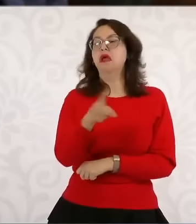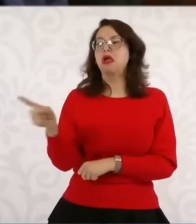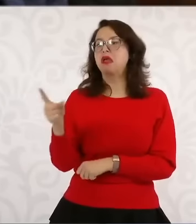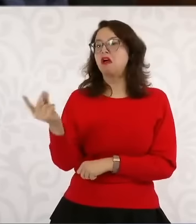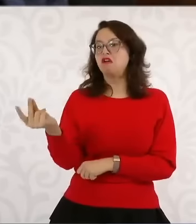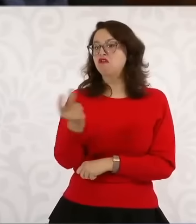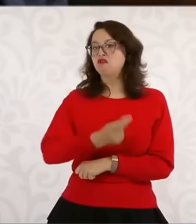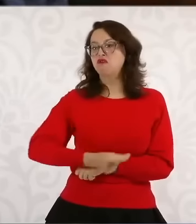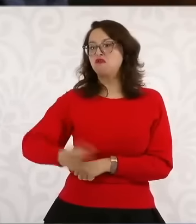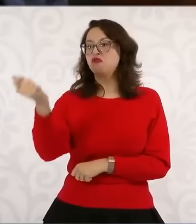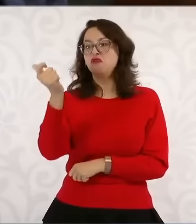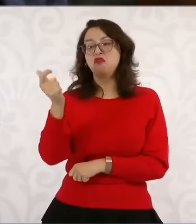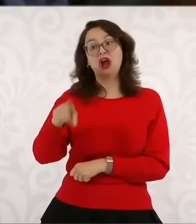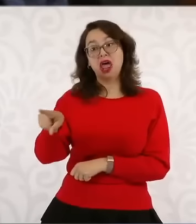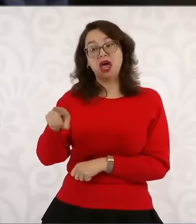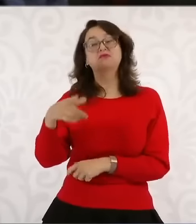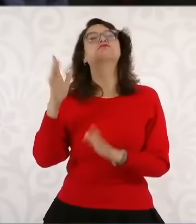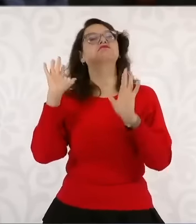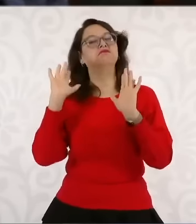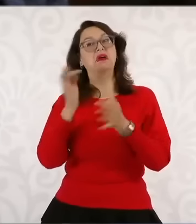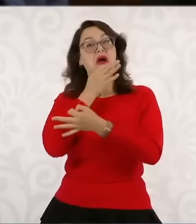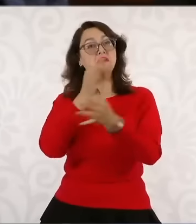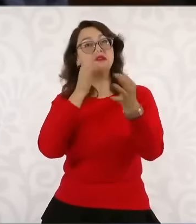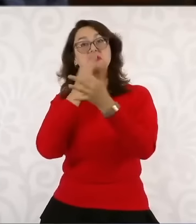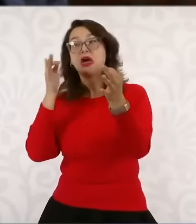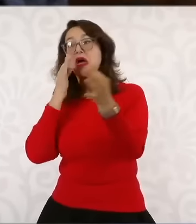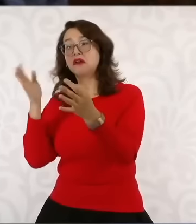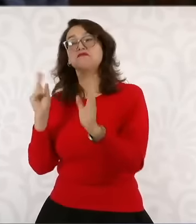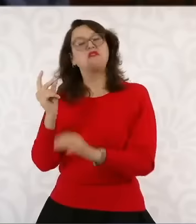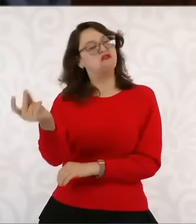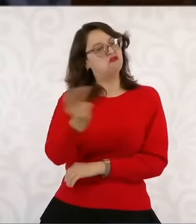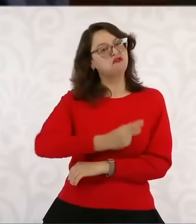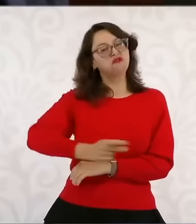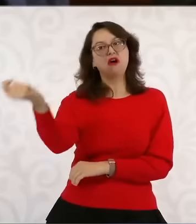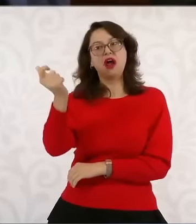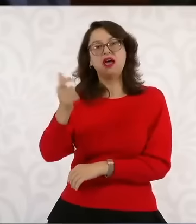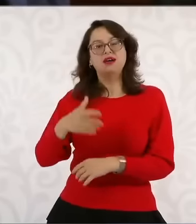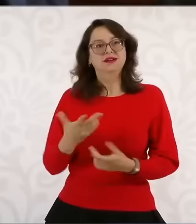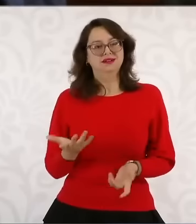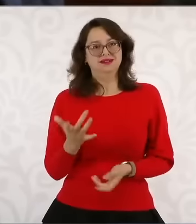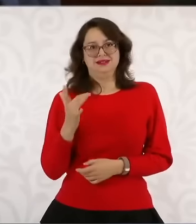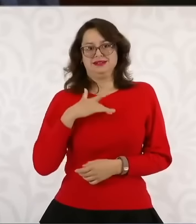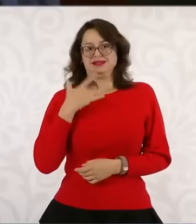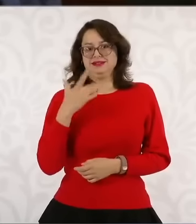se termina para ellas el concurso. ¿Qué opinión le merece esta actitud de la de la concursante